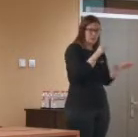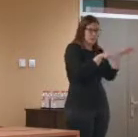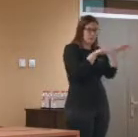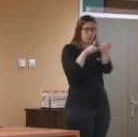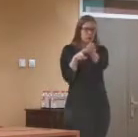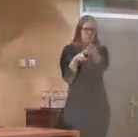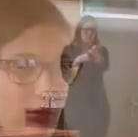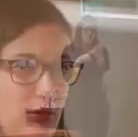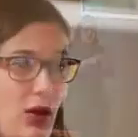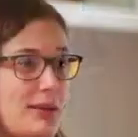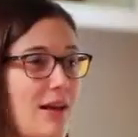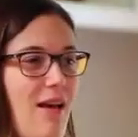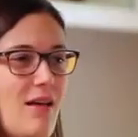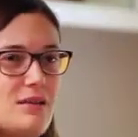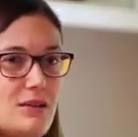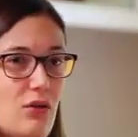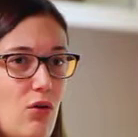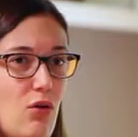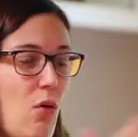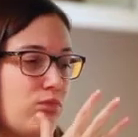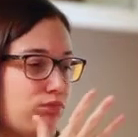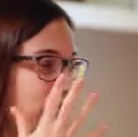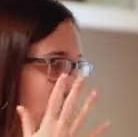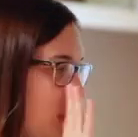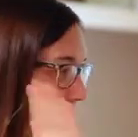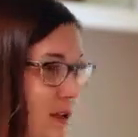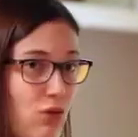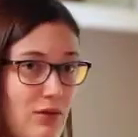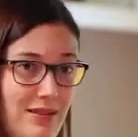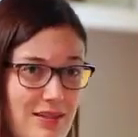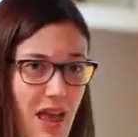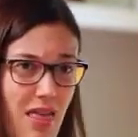los protagonistas de estos tres casos fueron